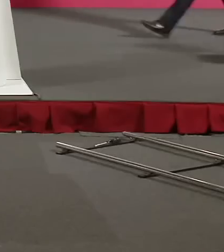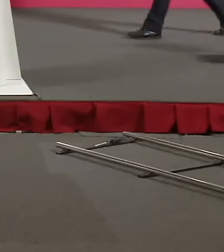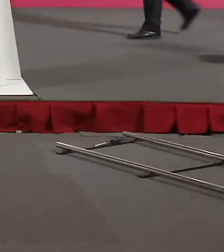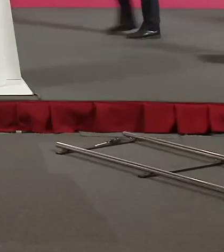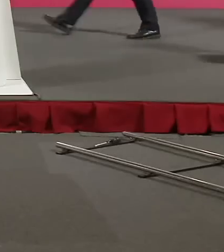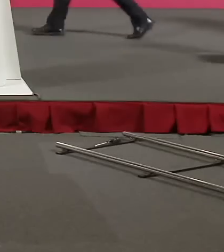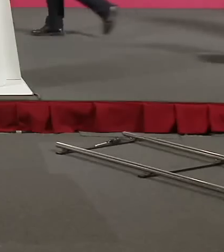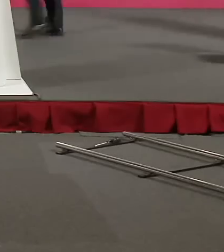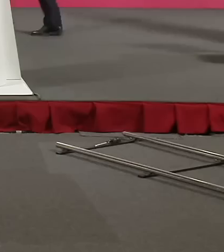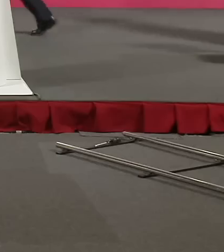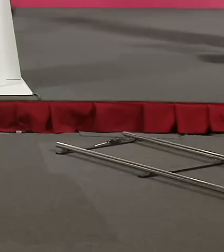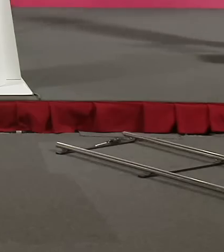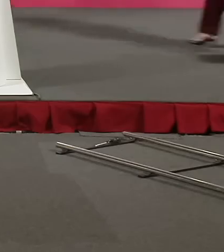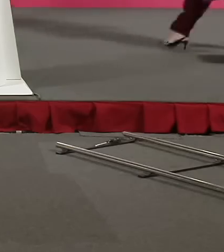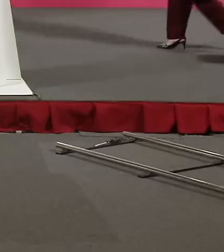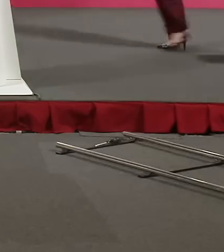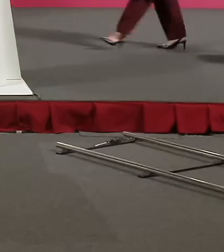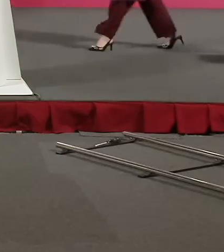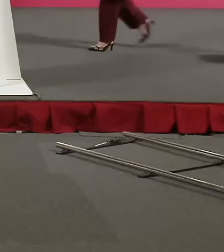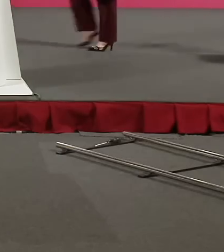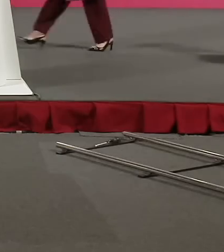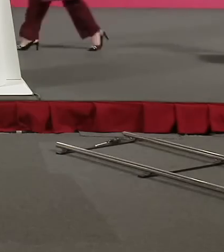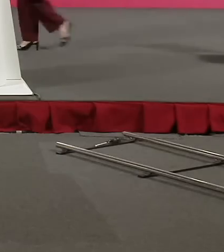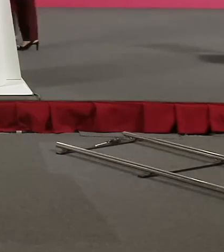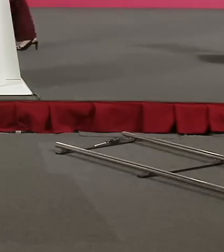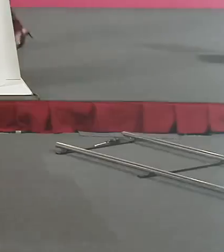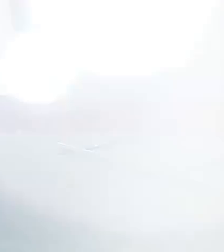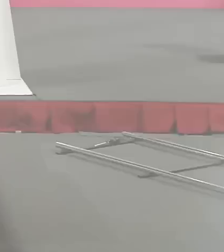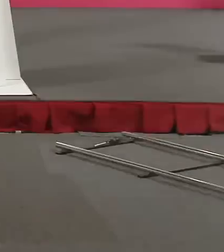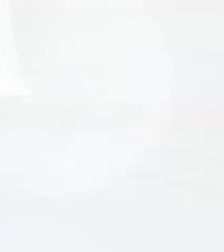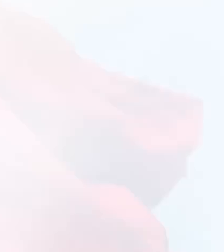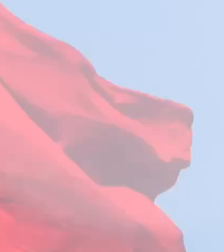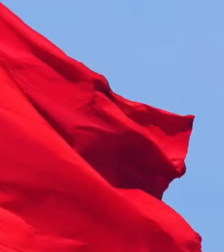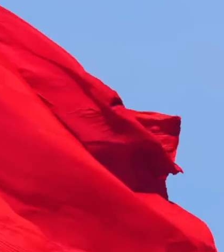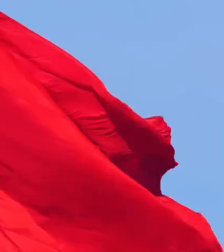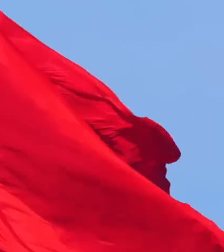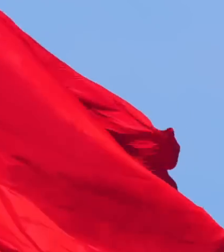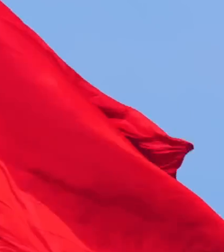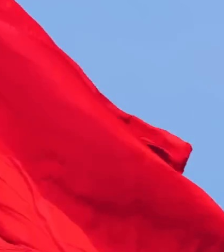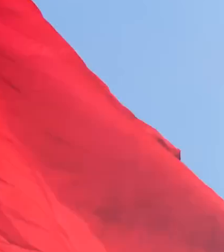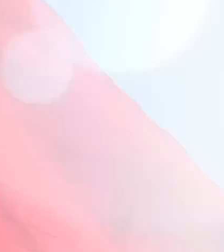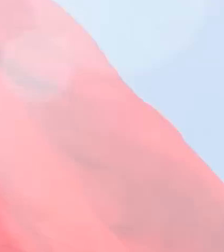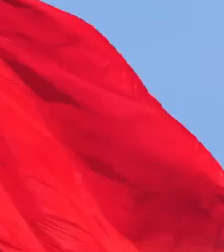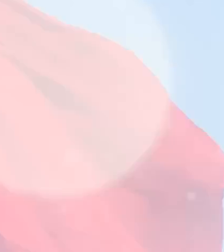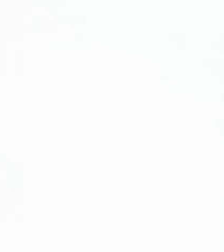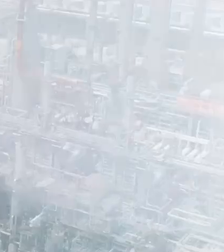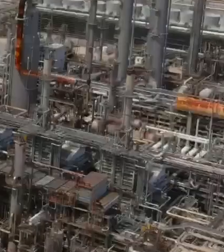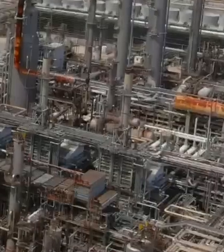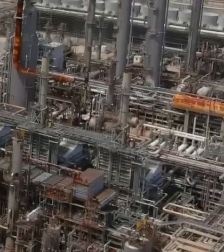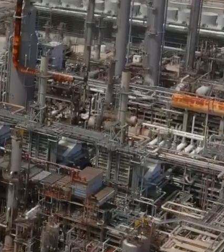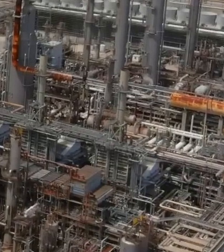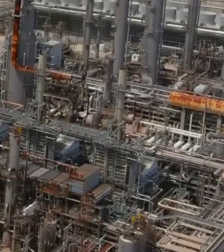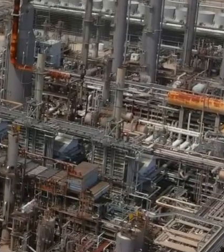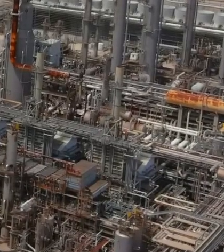país futuro al pueblo de México y la garantía de la justicia energética y al mismo tiempo